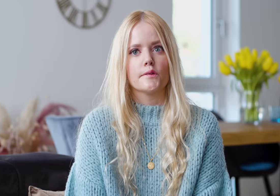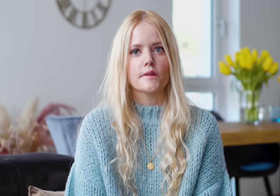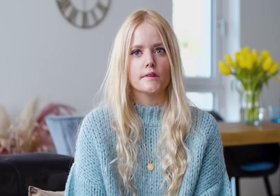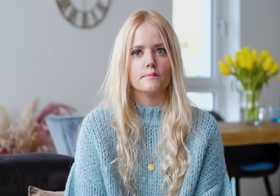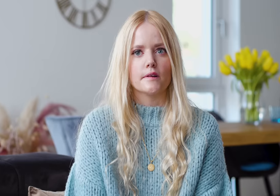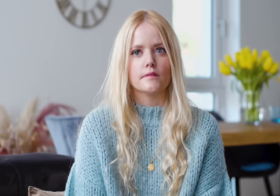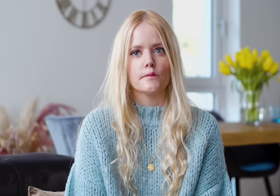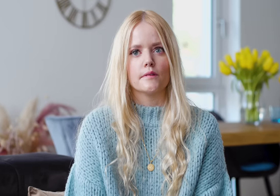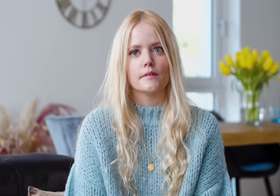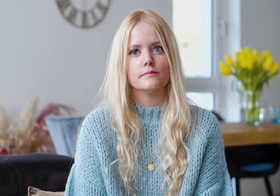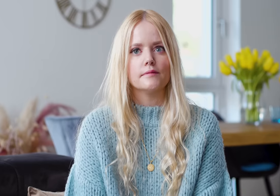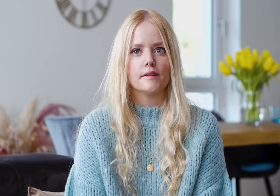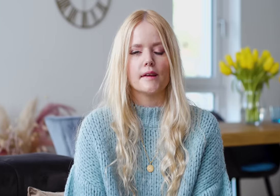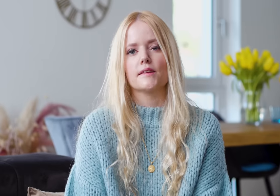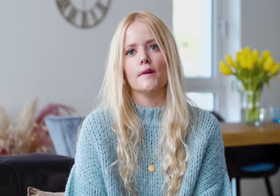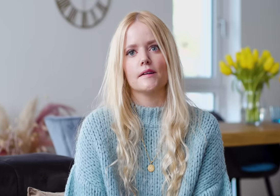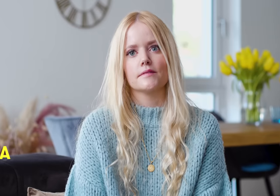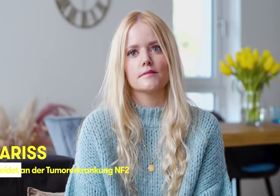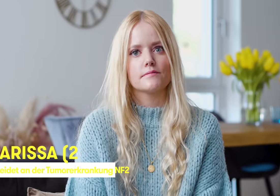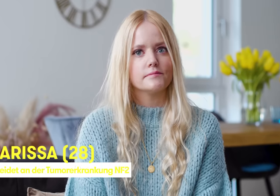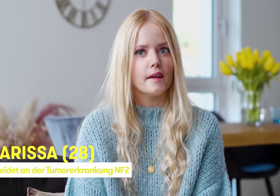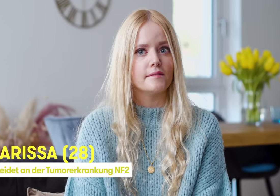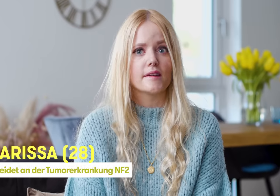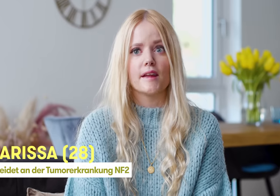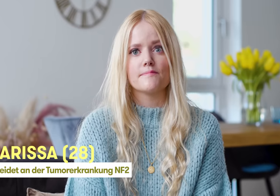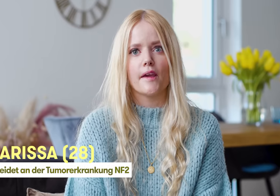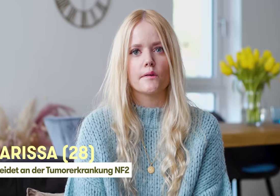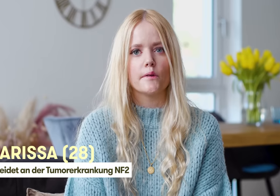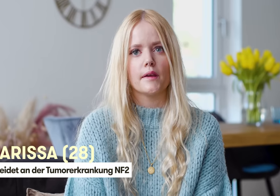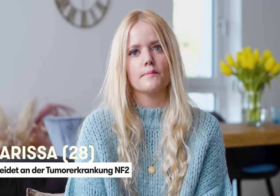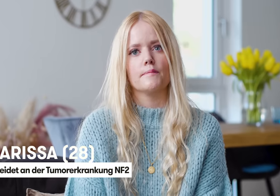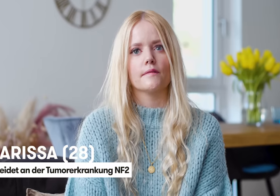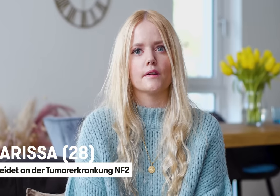Durch verschiedene Operationen ist es halt immer, dass ... es irgendwelche Nebenwirkungen gibt.